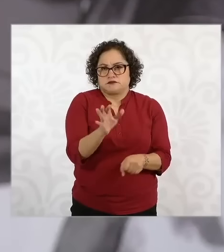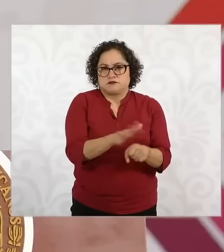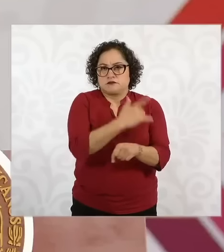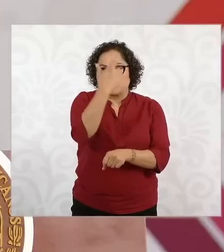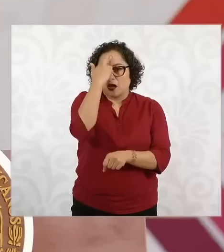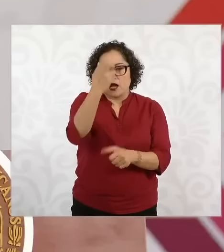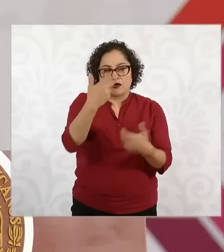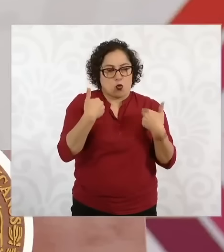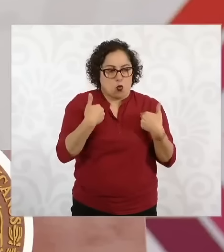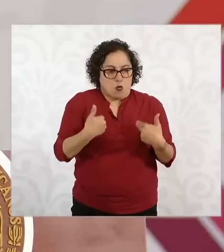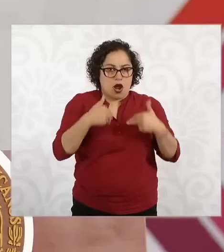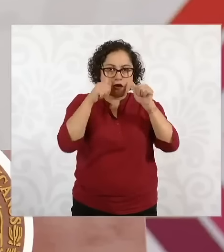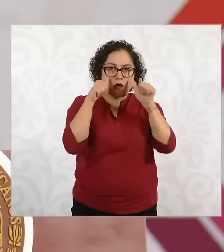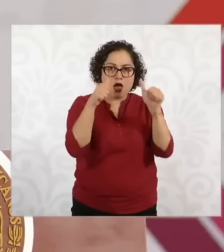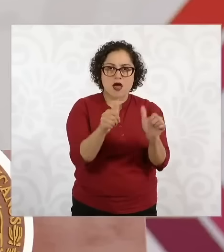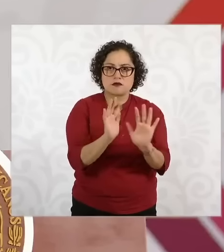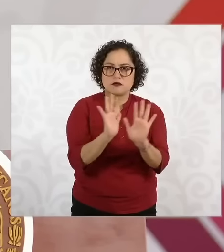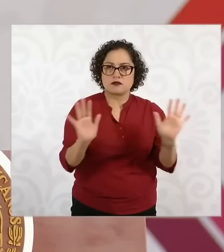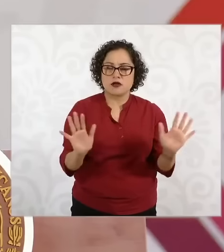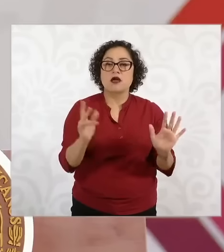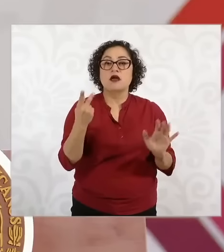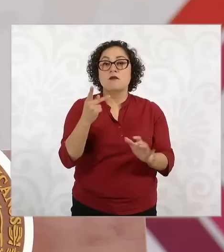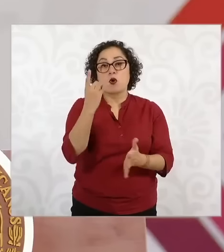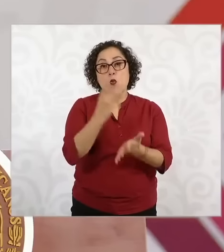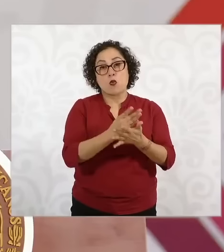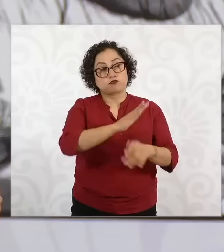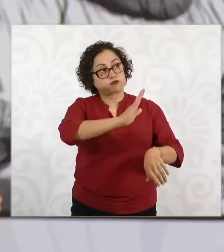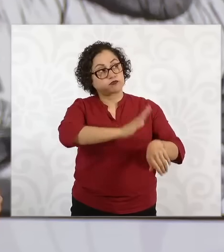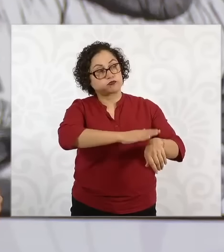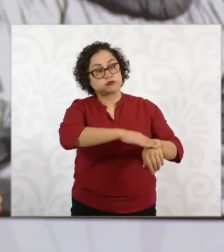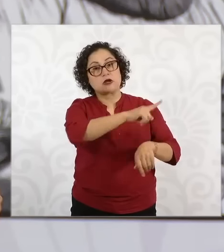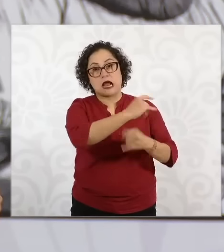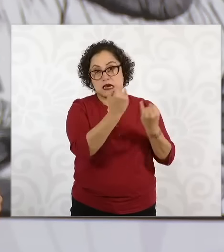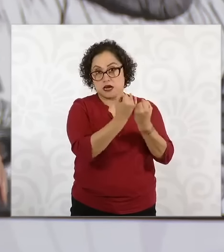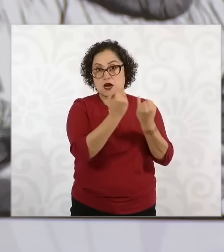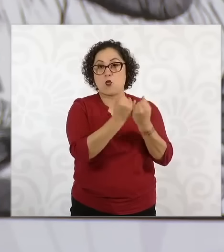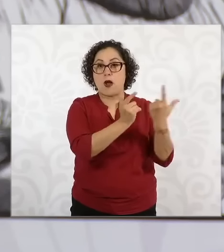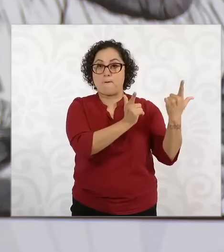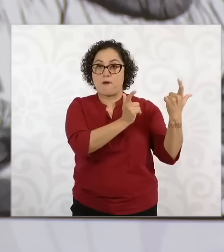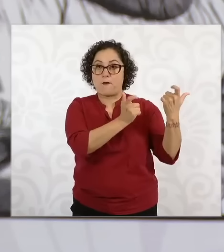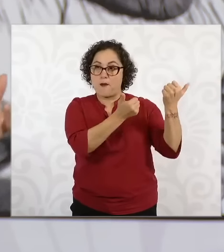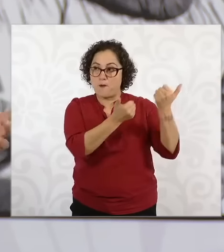Igual pedimos que ellos eviten que lleguen armas a México y cada quien pues debe hacer